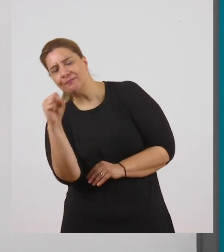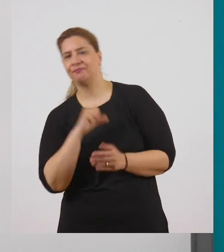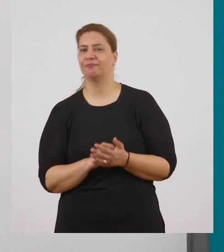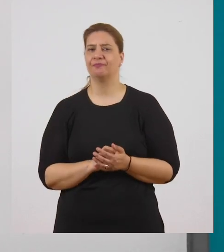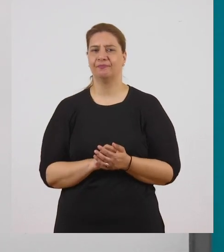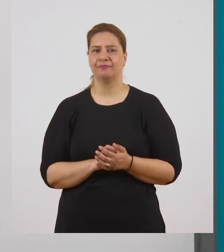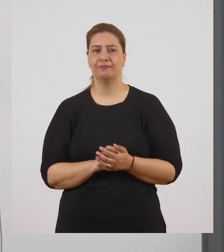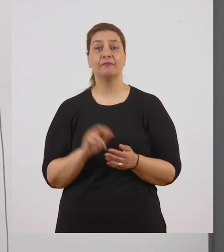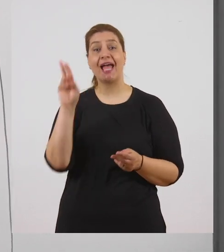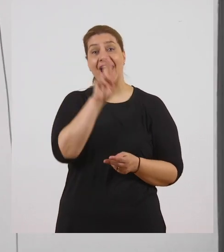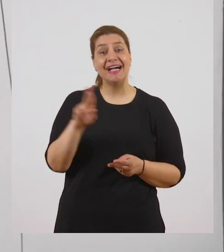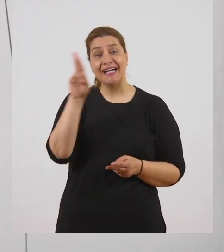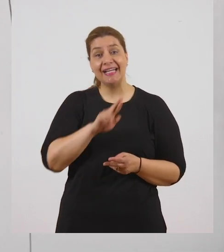Το ρήμα παιδιαρίζω.